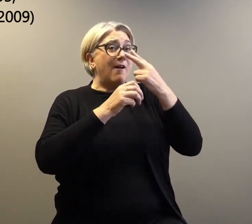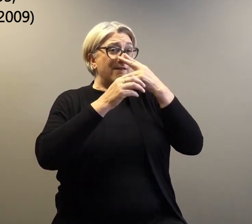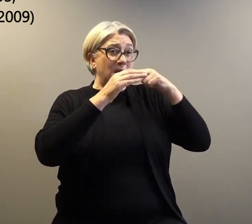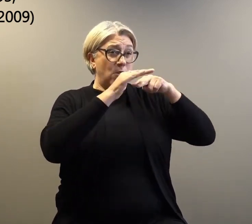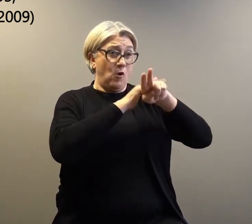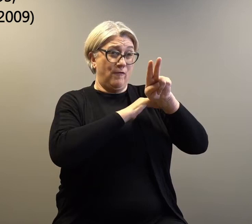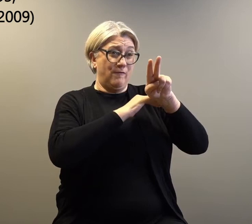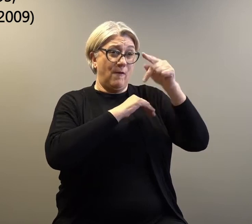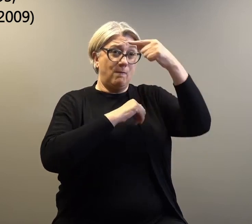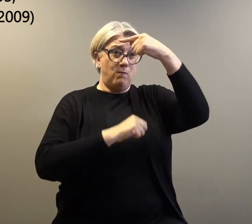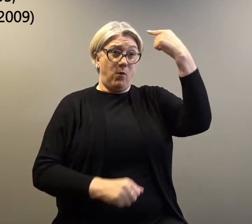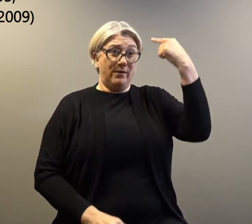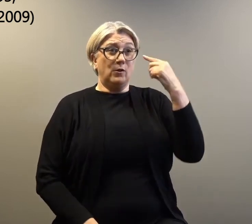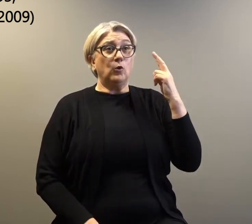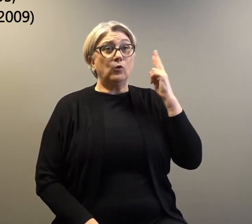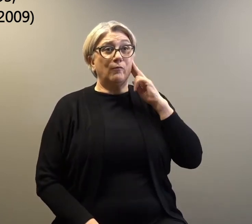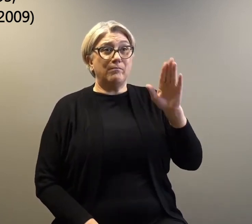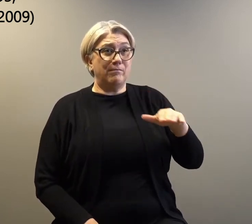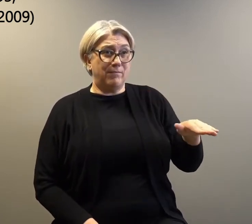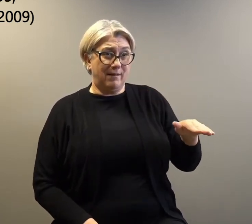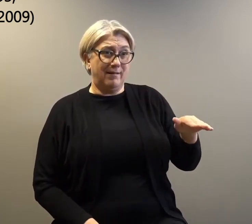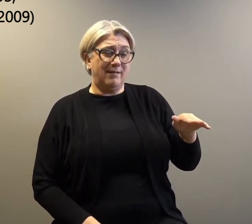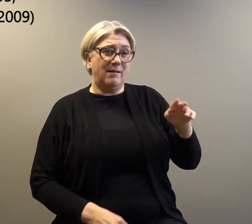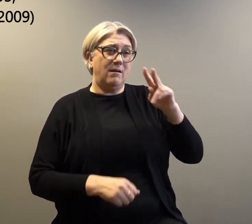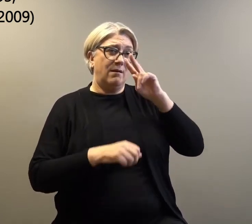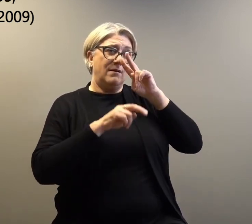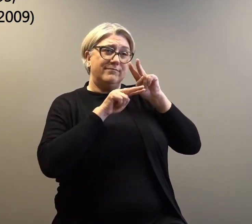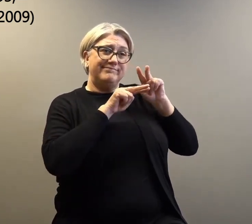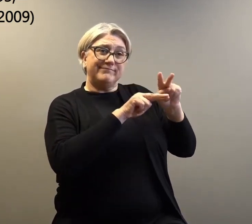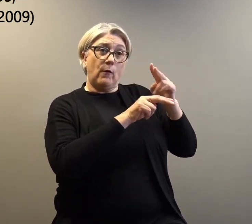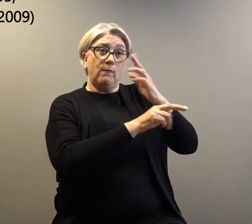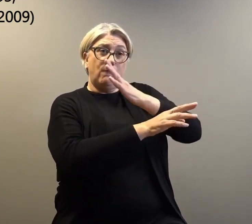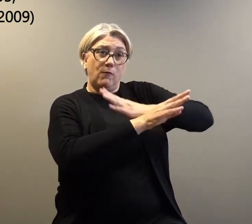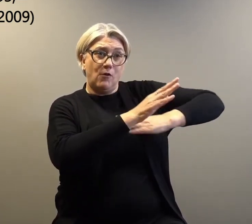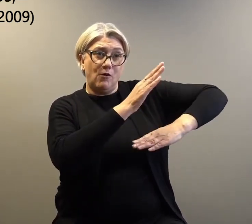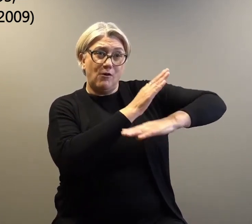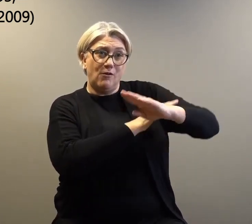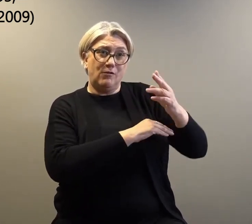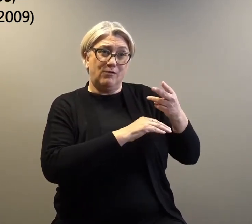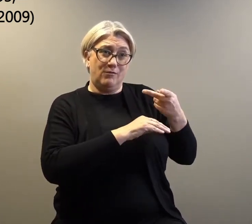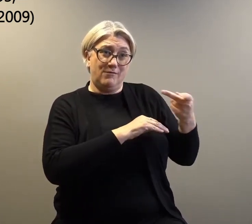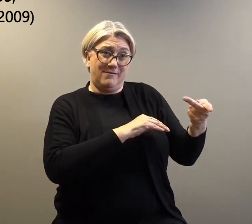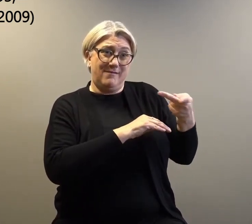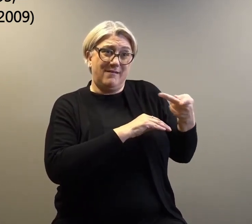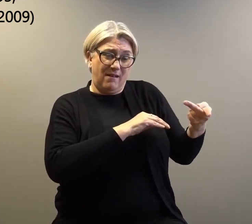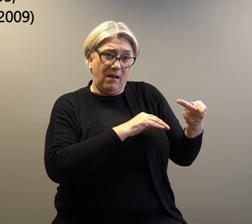viðhorf foreldra döff barna til fötlunar þeirra